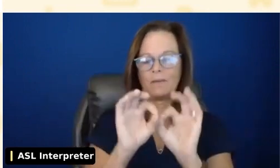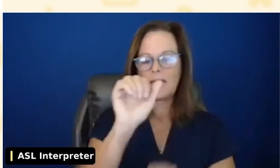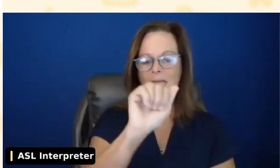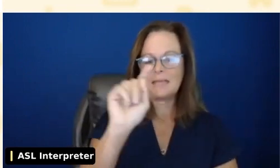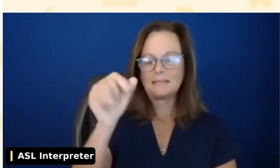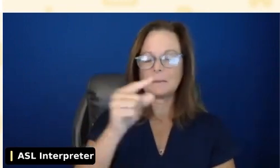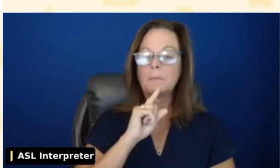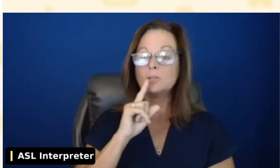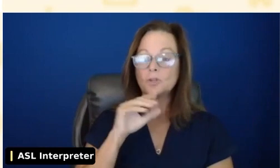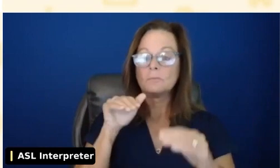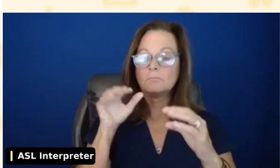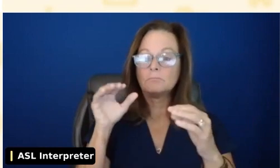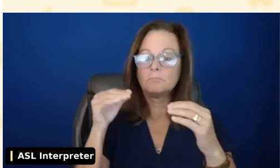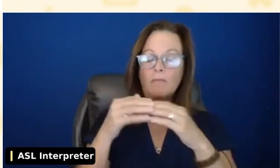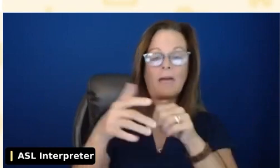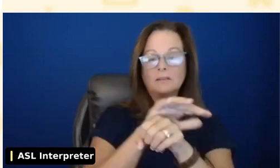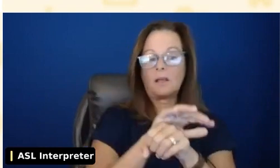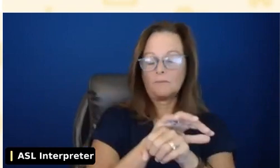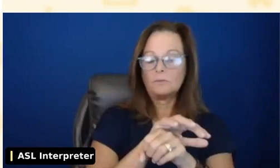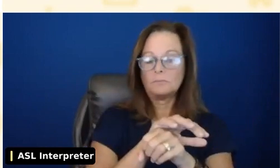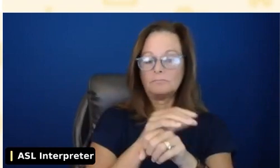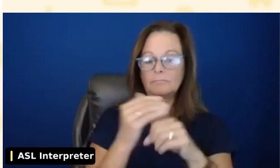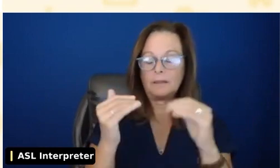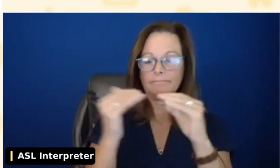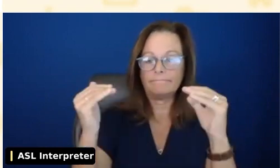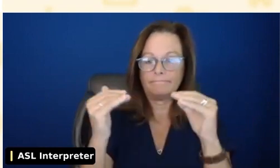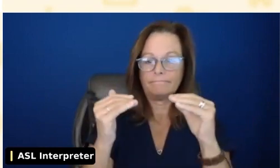que las WCAG están cubiertas. Pero también se aplica...